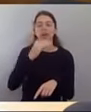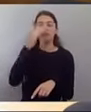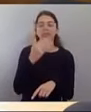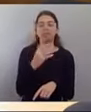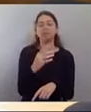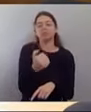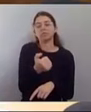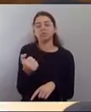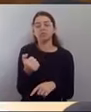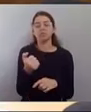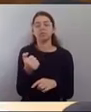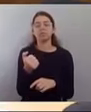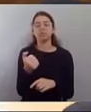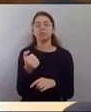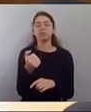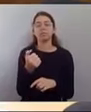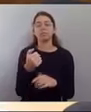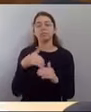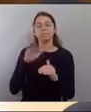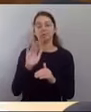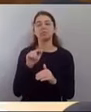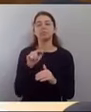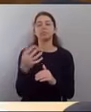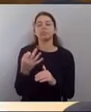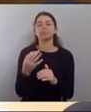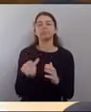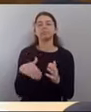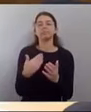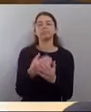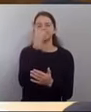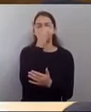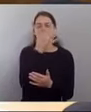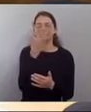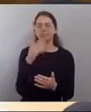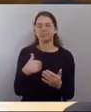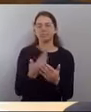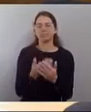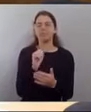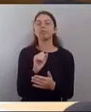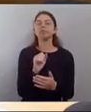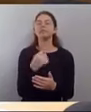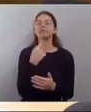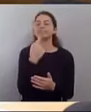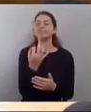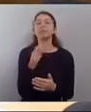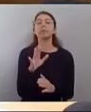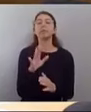na discussão da recomendação apresentada pelo PAN, mas relembramos também que